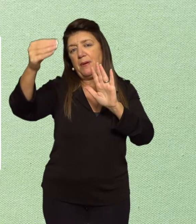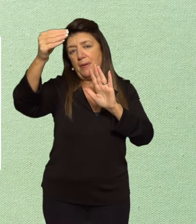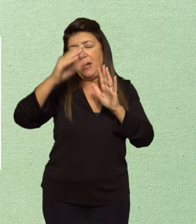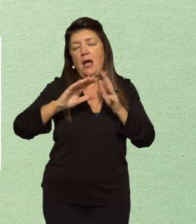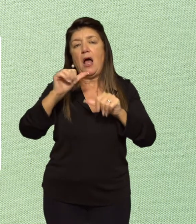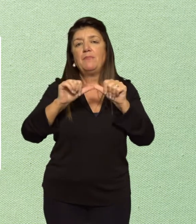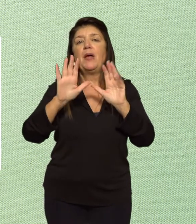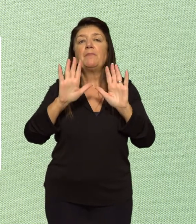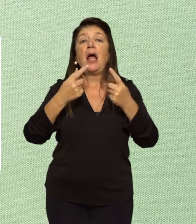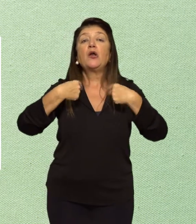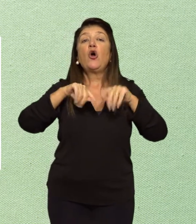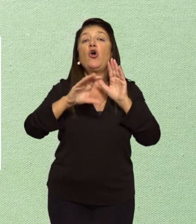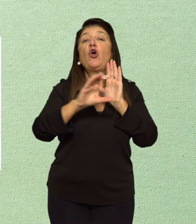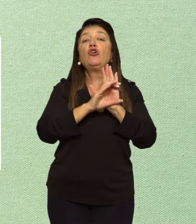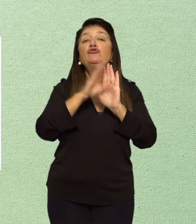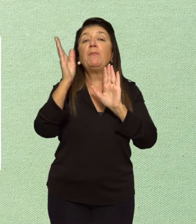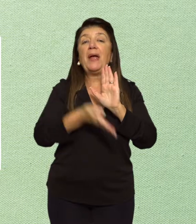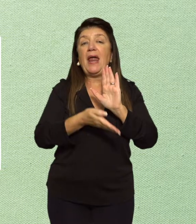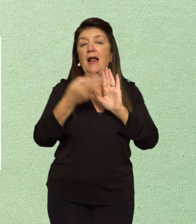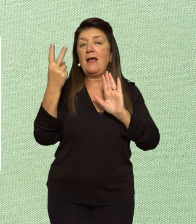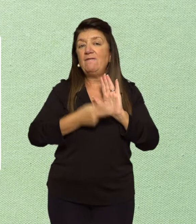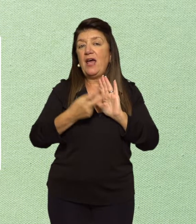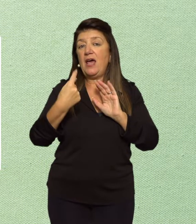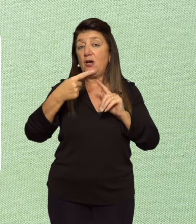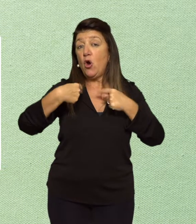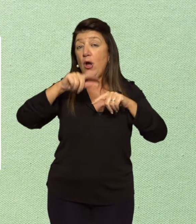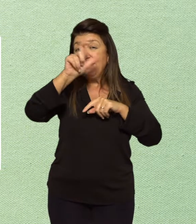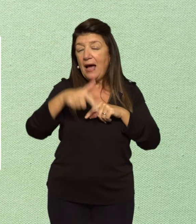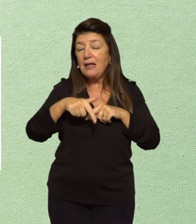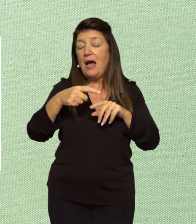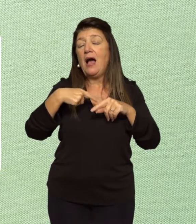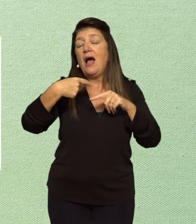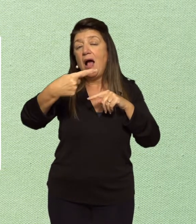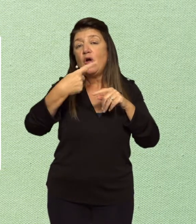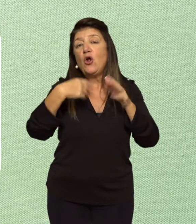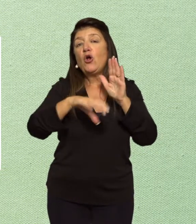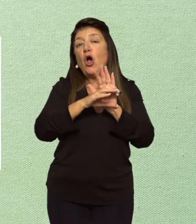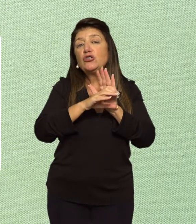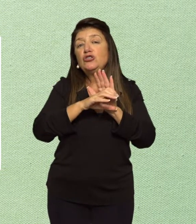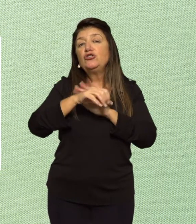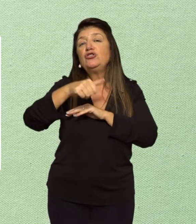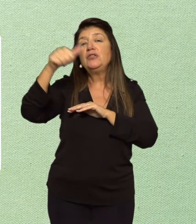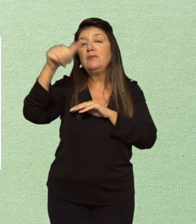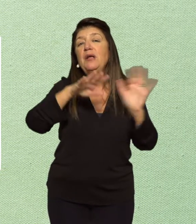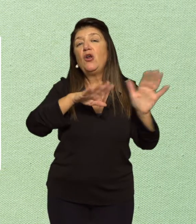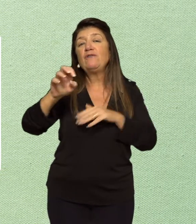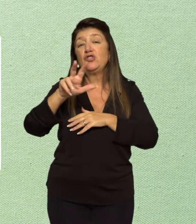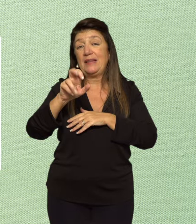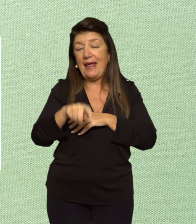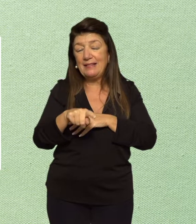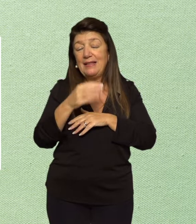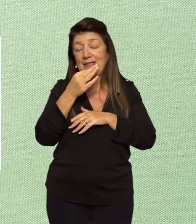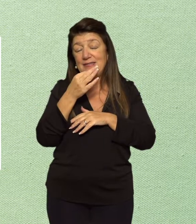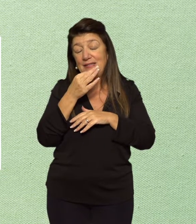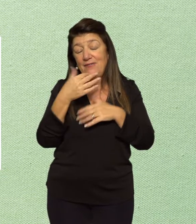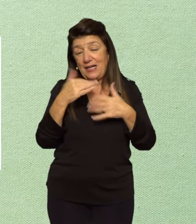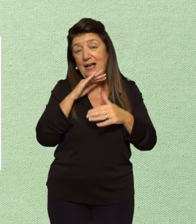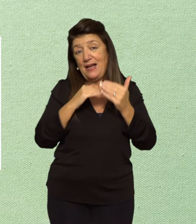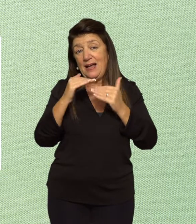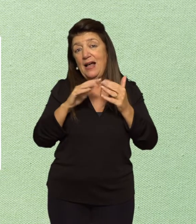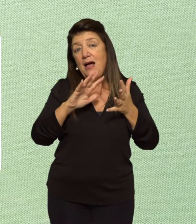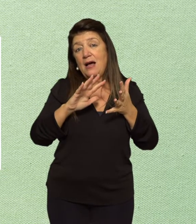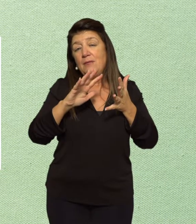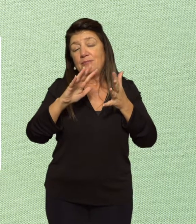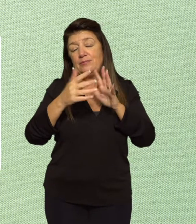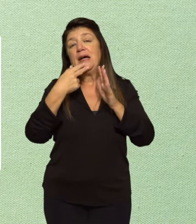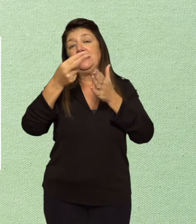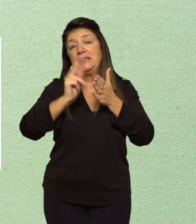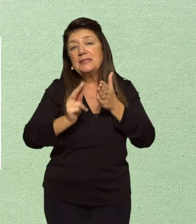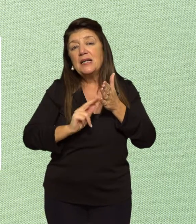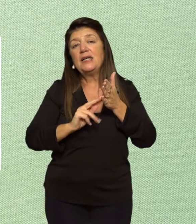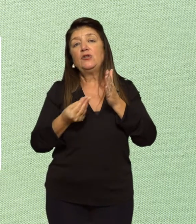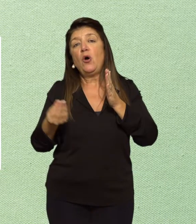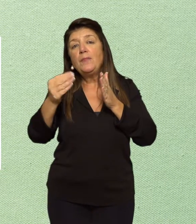penale è ancora il codice del 1930 quindi datatissimo, ed è stato scritto e promulgato in